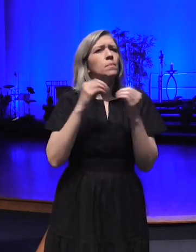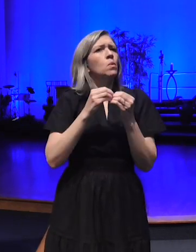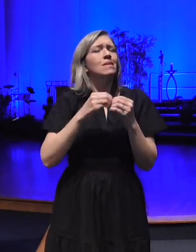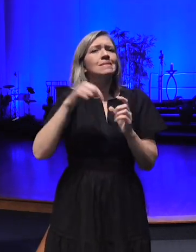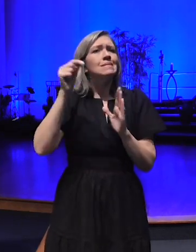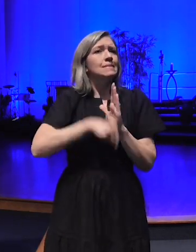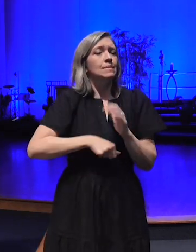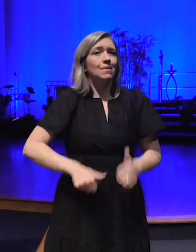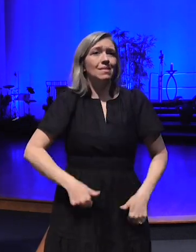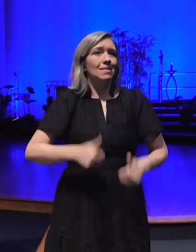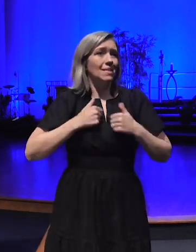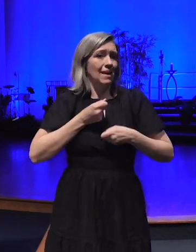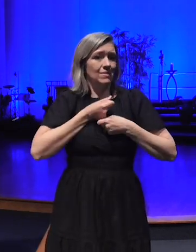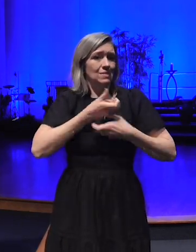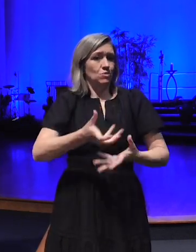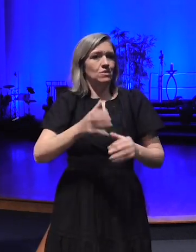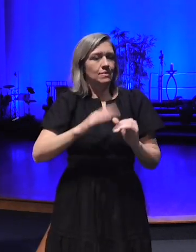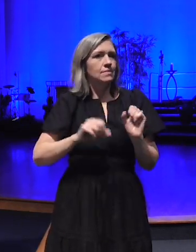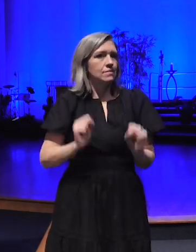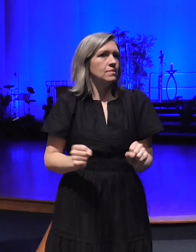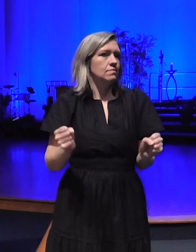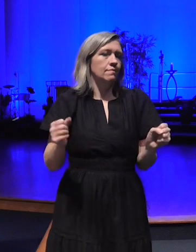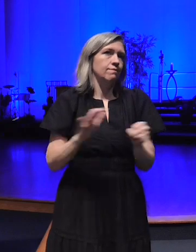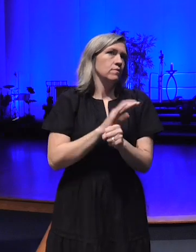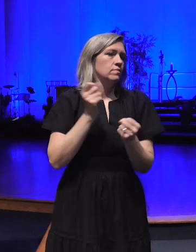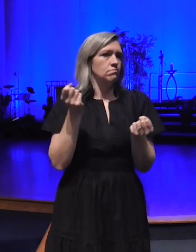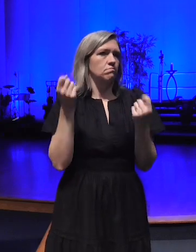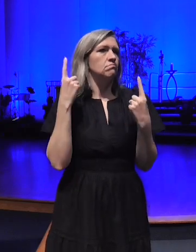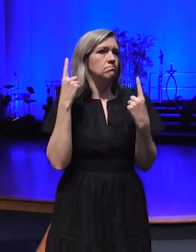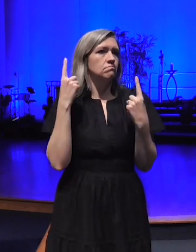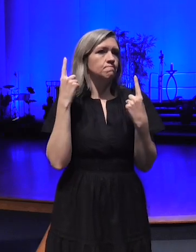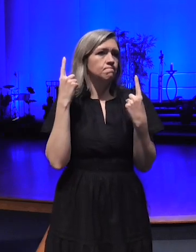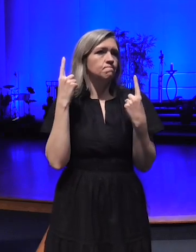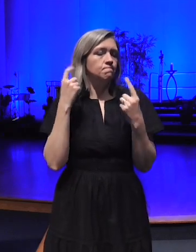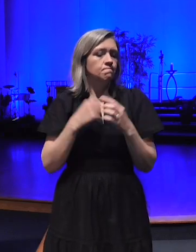comprender plenamente, ese es ese